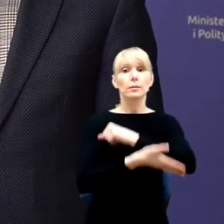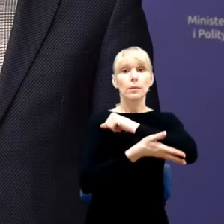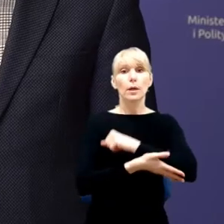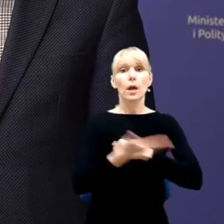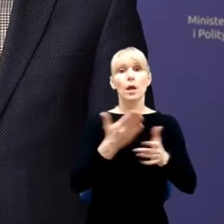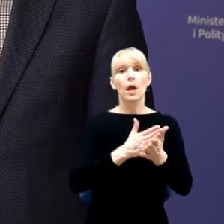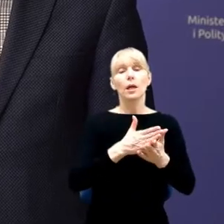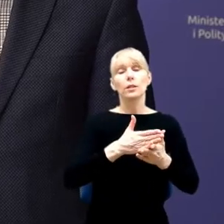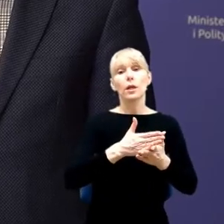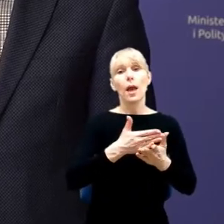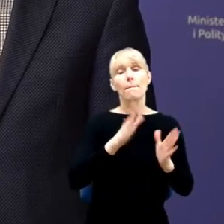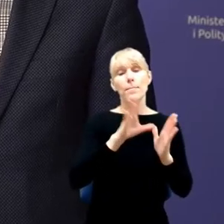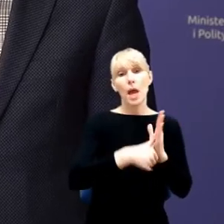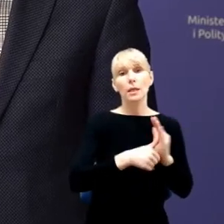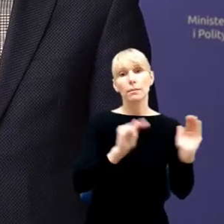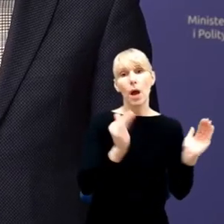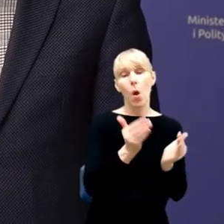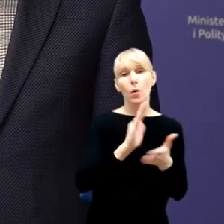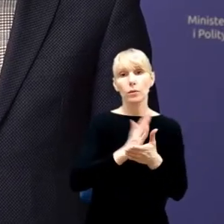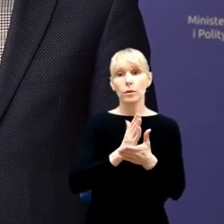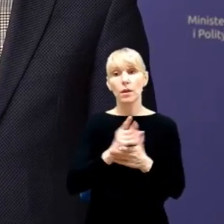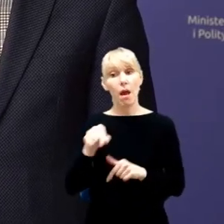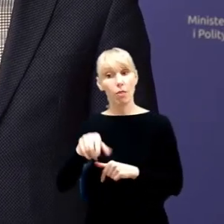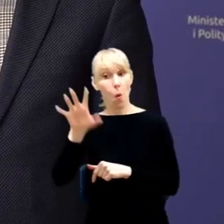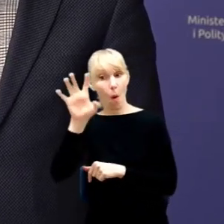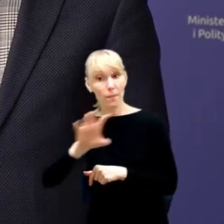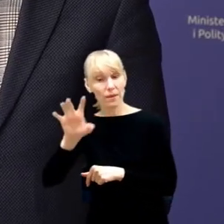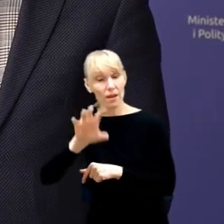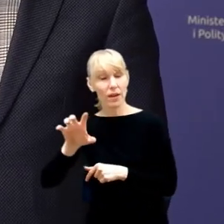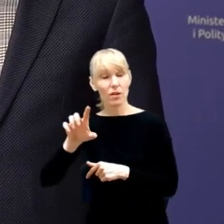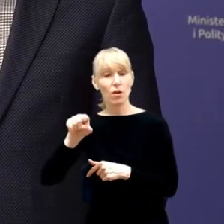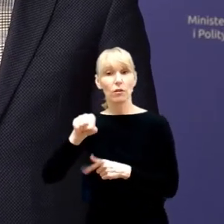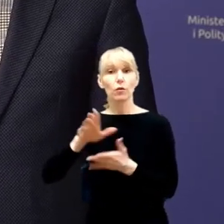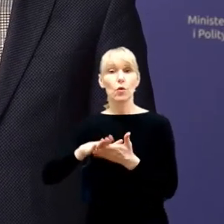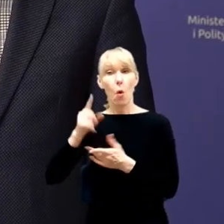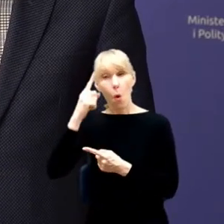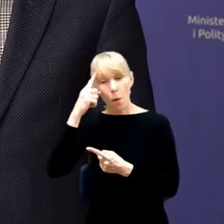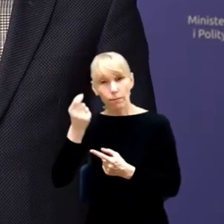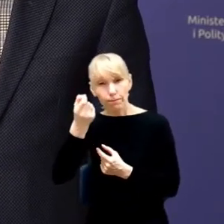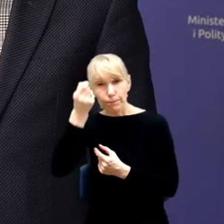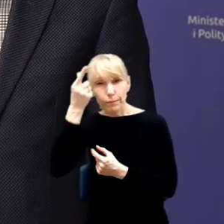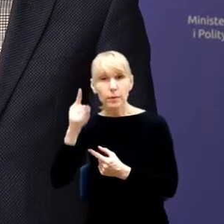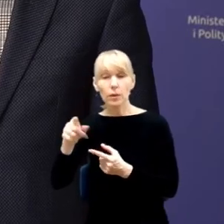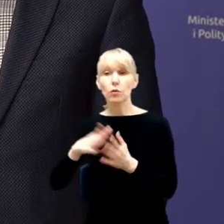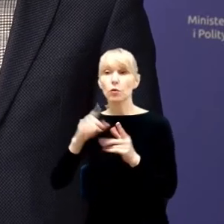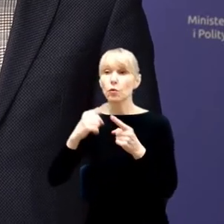Natomiast Obserwatorium jest to inicjatywa, która w trochę szerszym kontekście bada